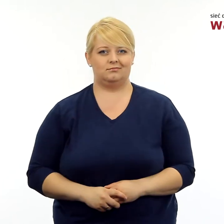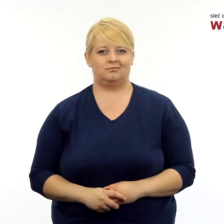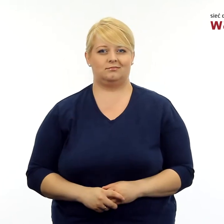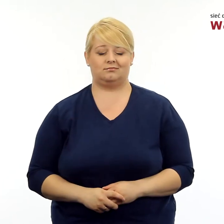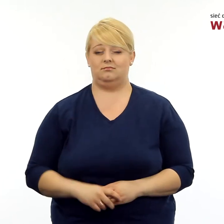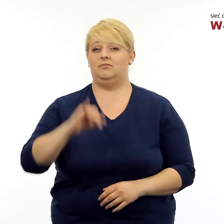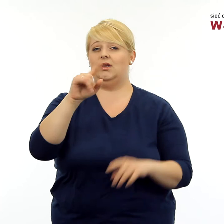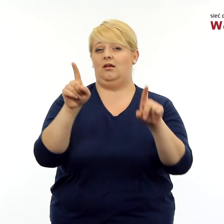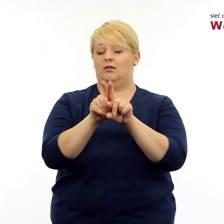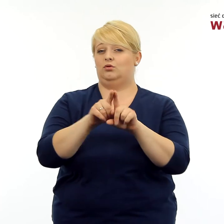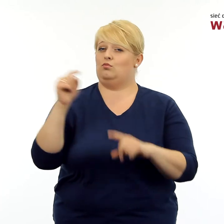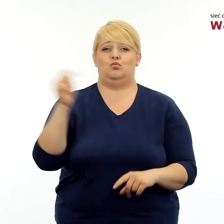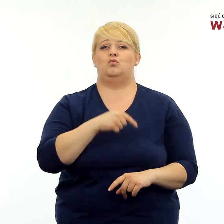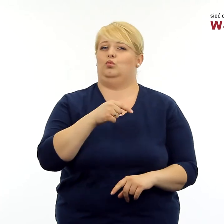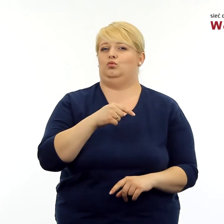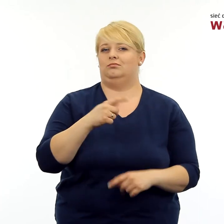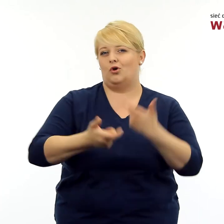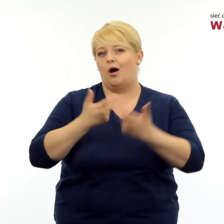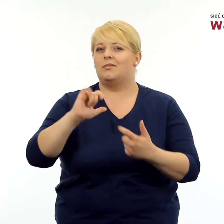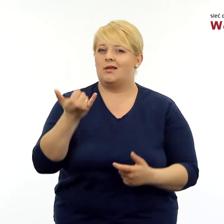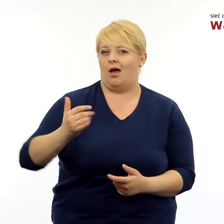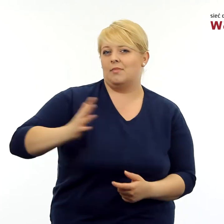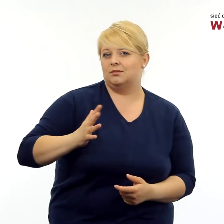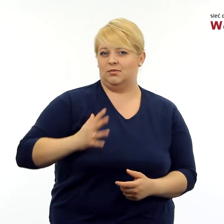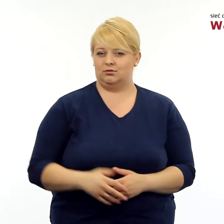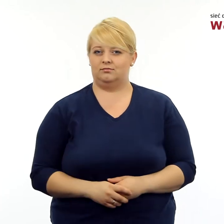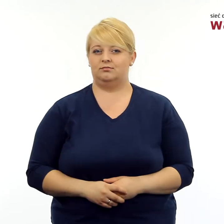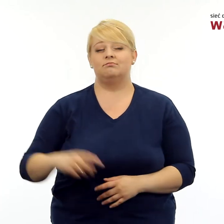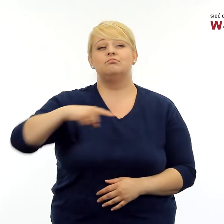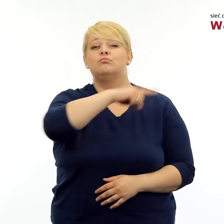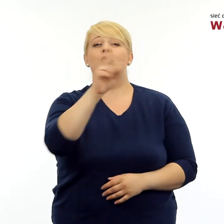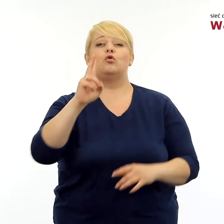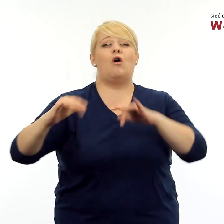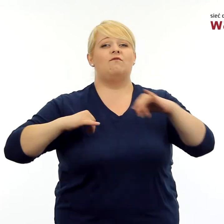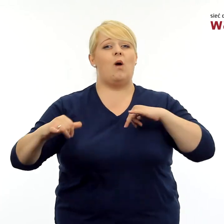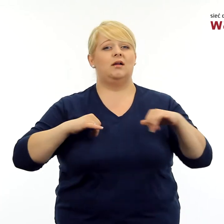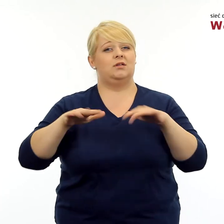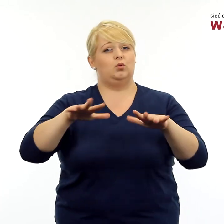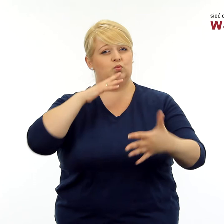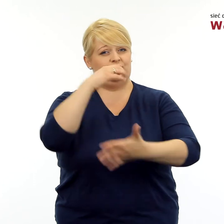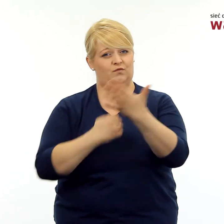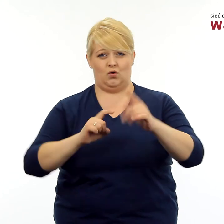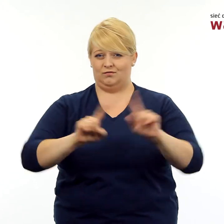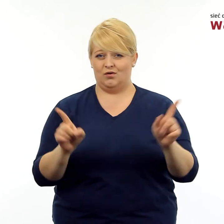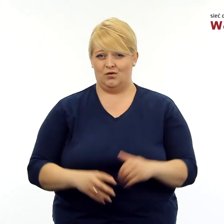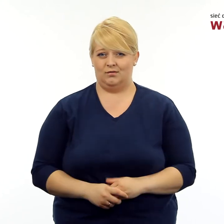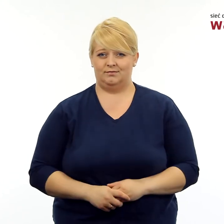i bezpieczeństwo przed nadużyciami władzy.